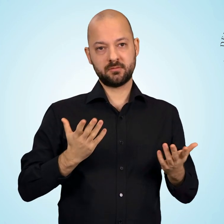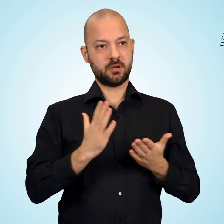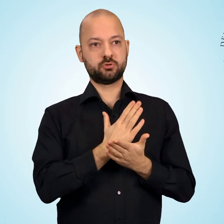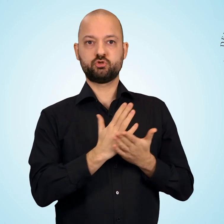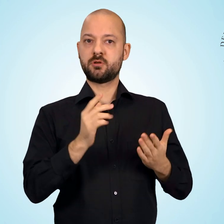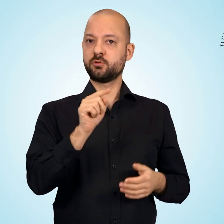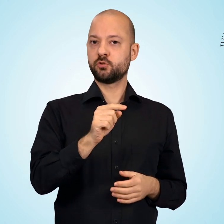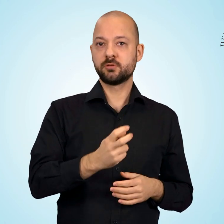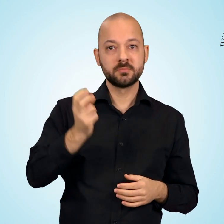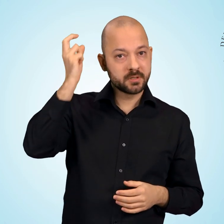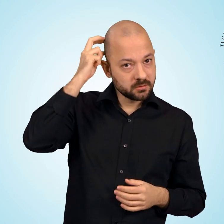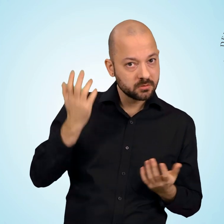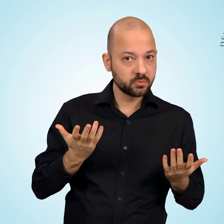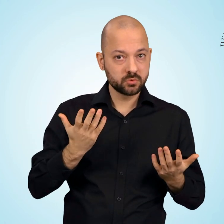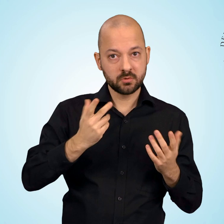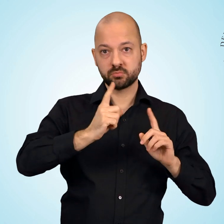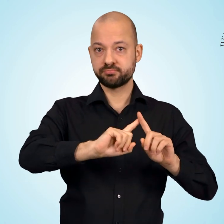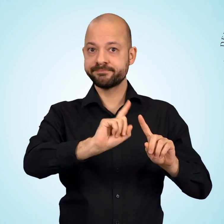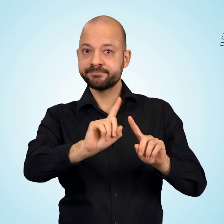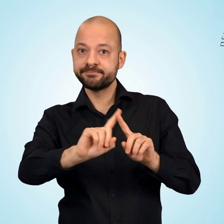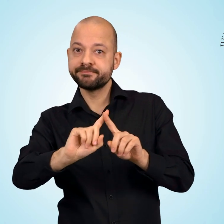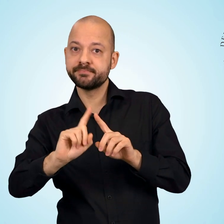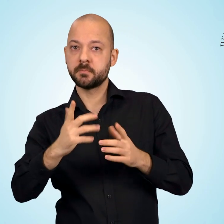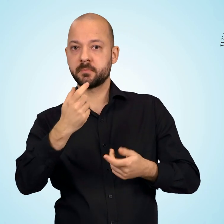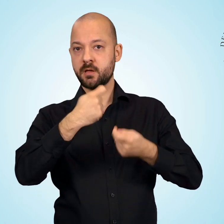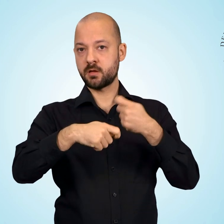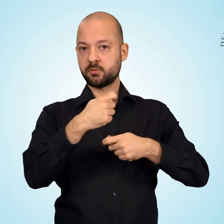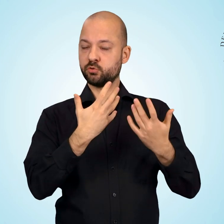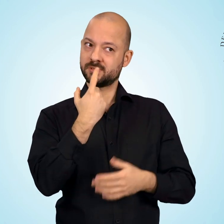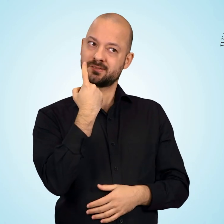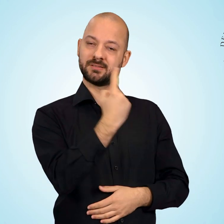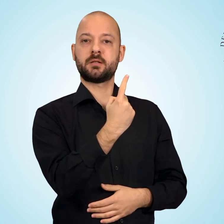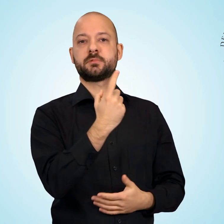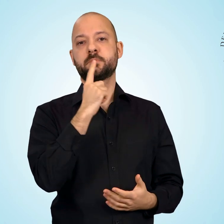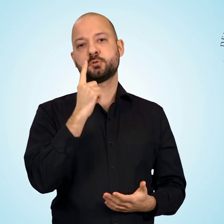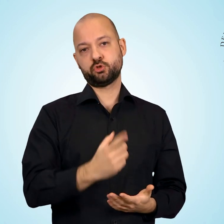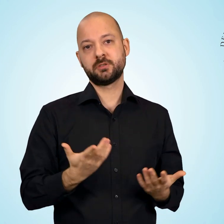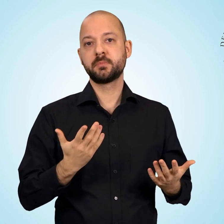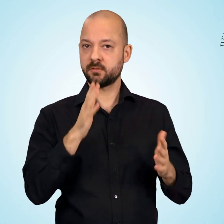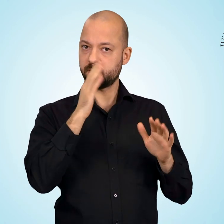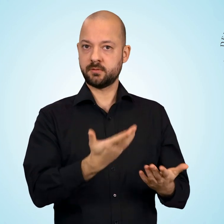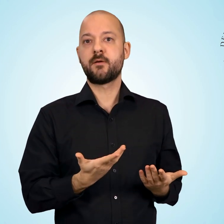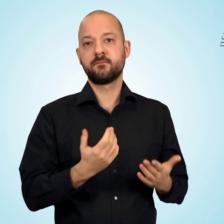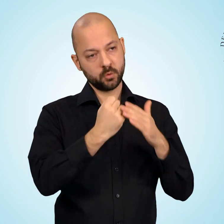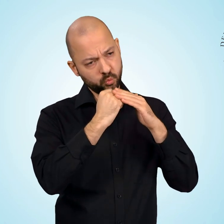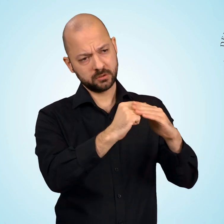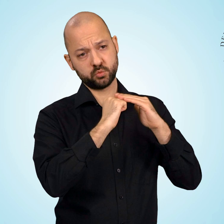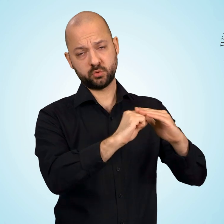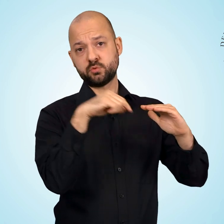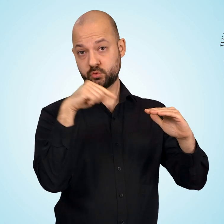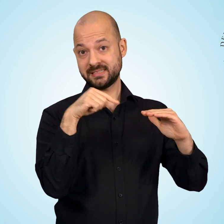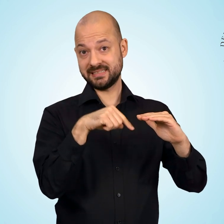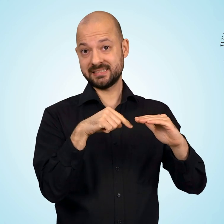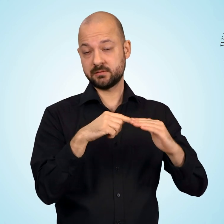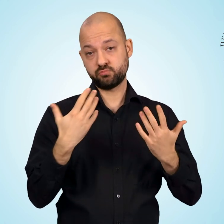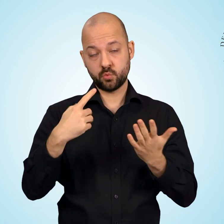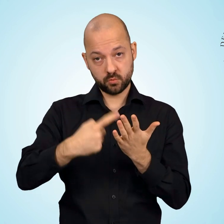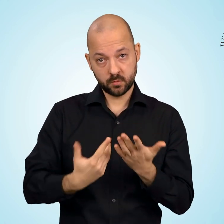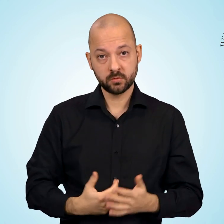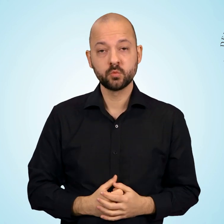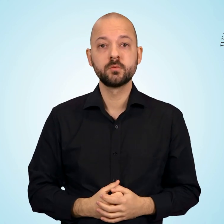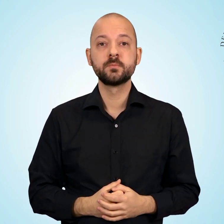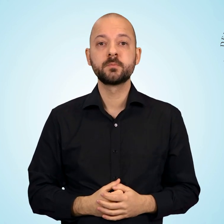über die Implantation und über die weitere Behandlung selbst bestimmen dürfen,